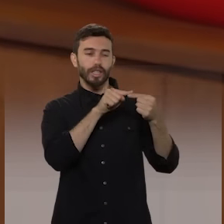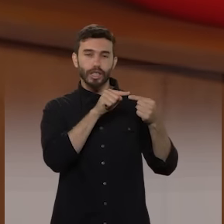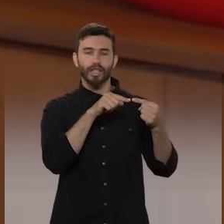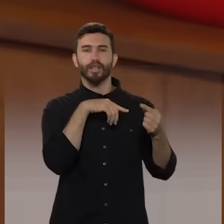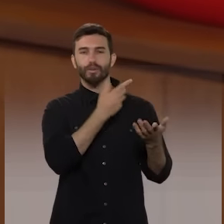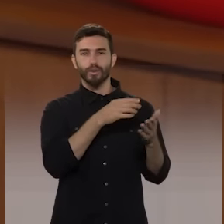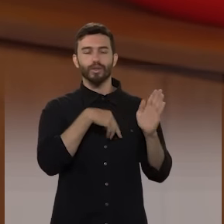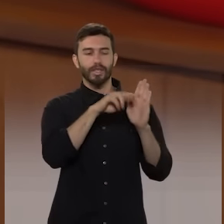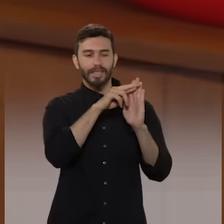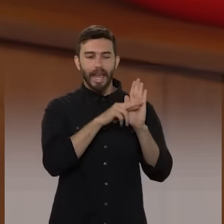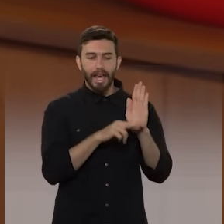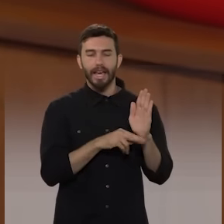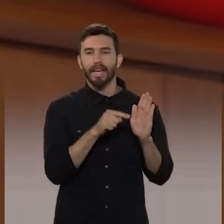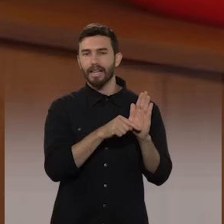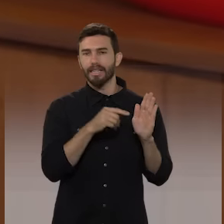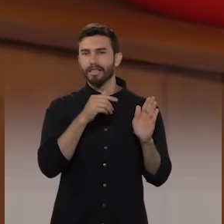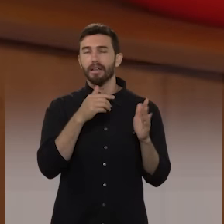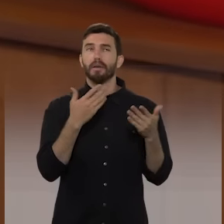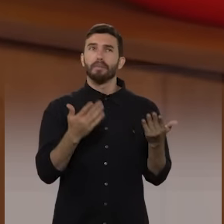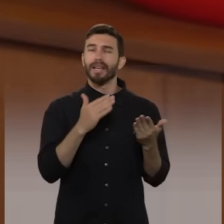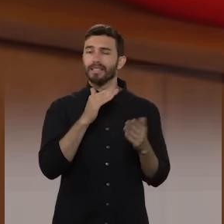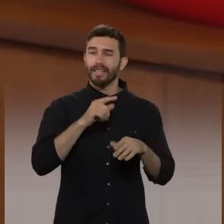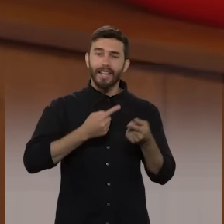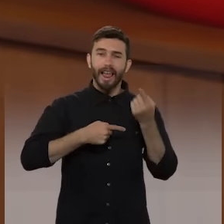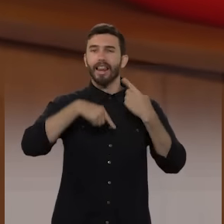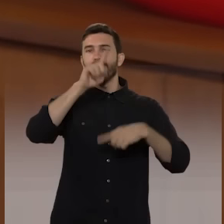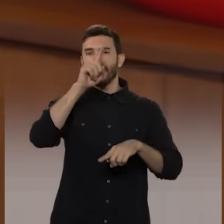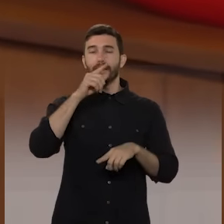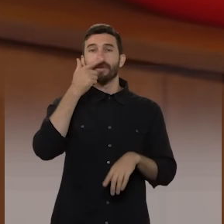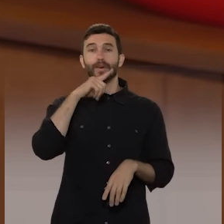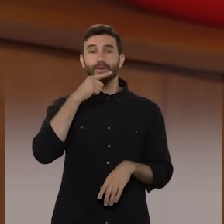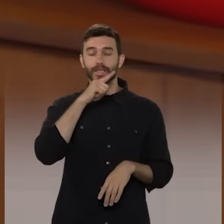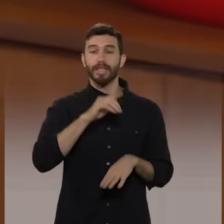metas a serem alcançadas, mas que a gente consiga transmitir o que nós fazemos dentro